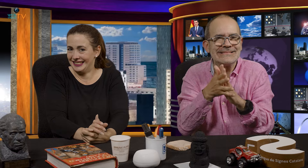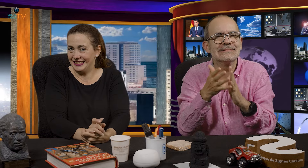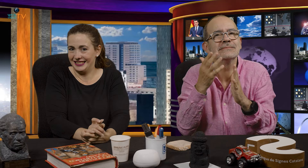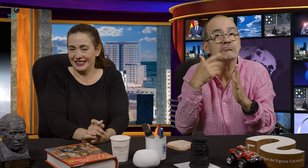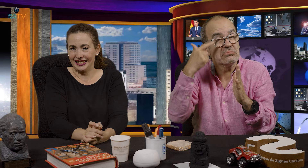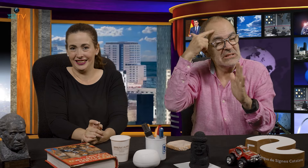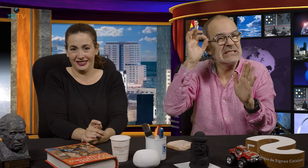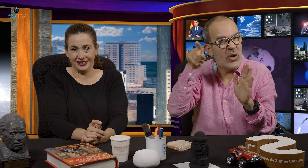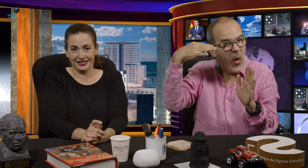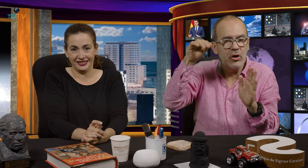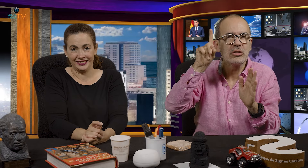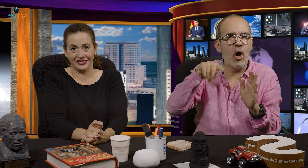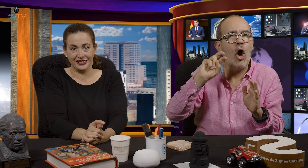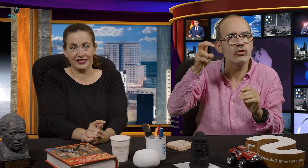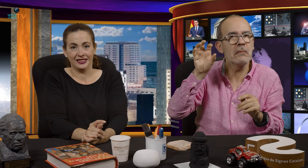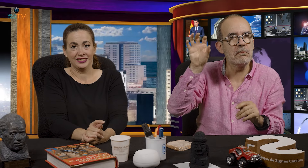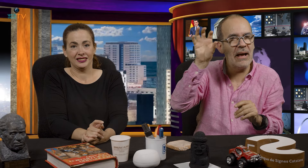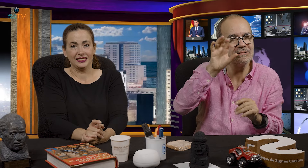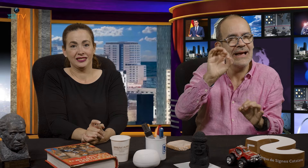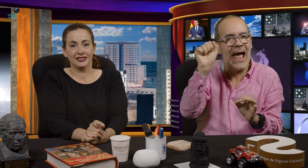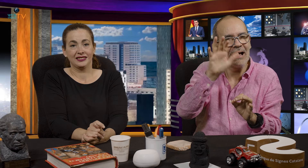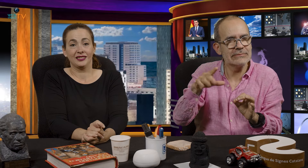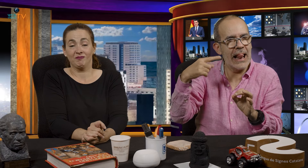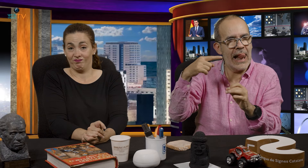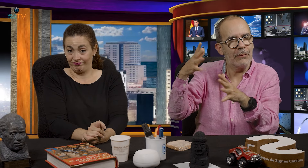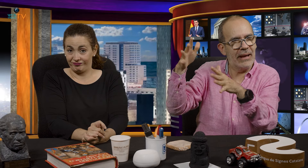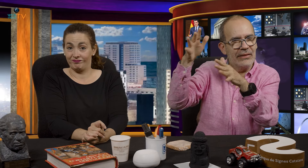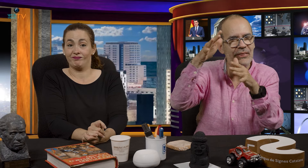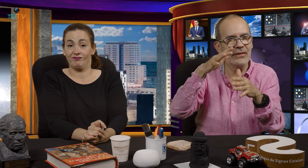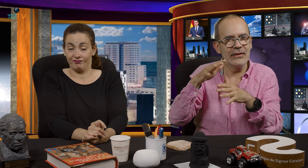y pienso que no es el único país, sino que otros países de Asia también la practican: